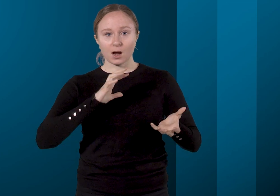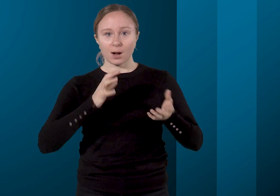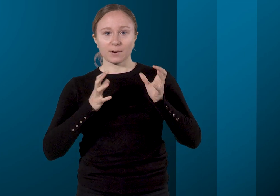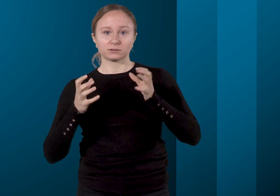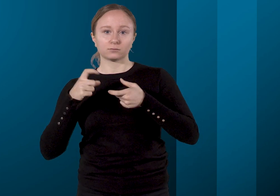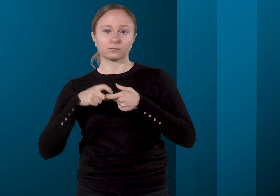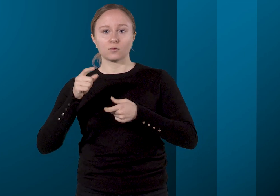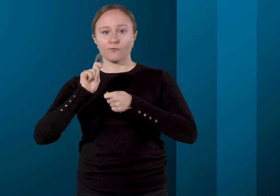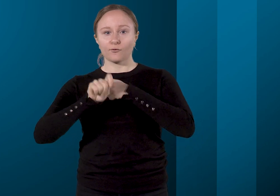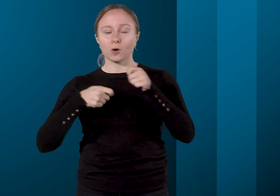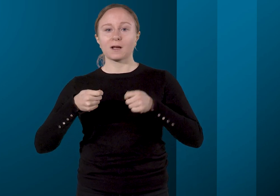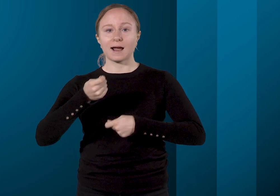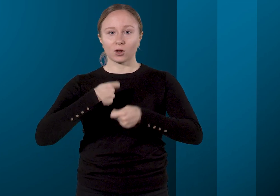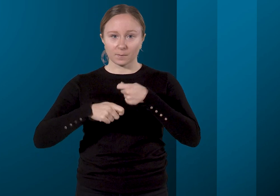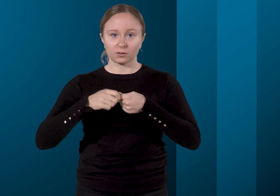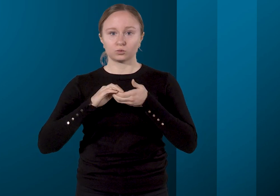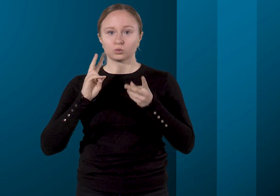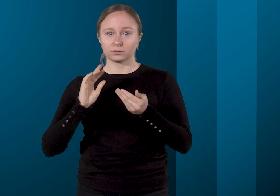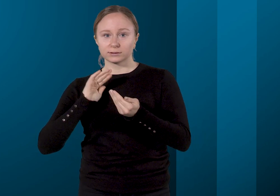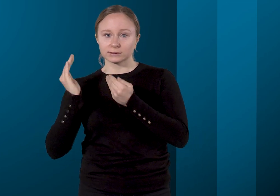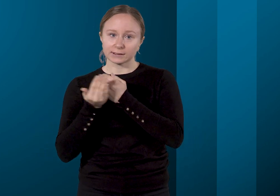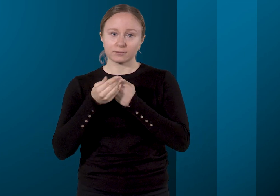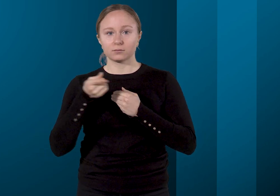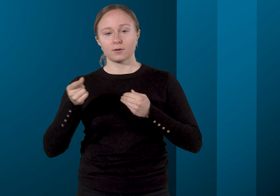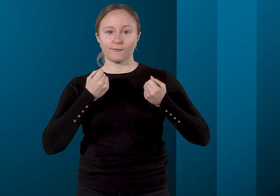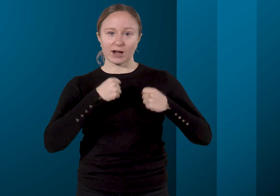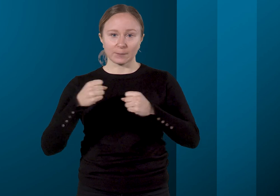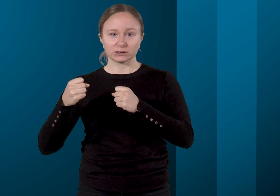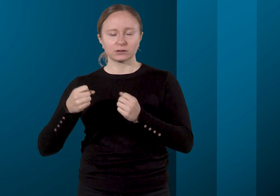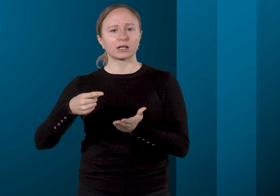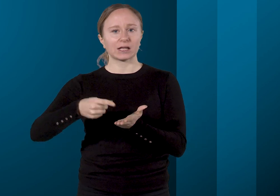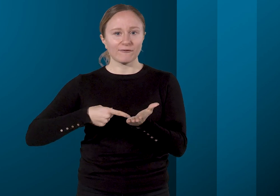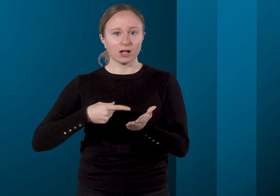Anpassningen av förbundets ekonomi och säkerställandet av verksamheten kräver -